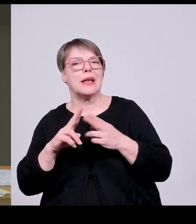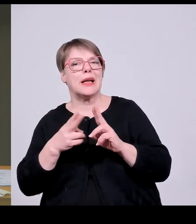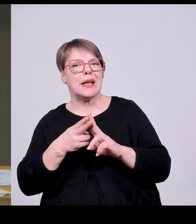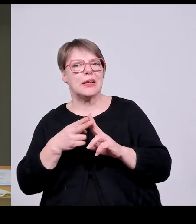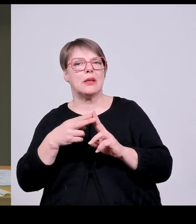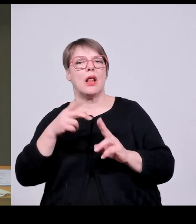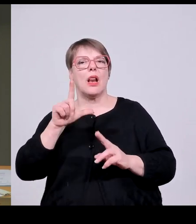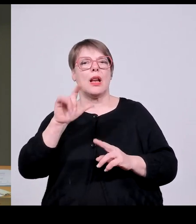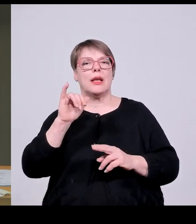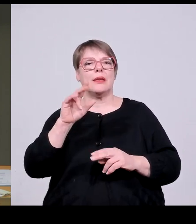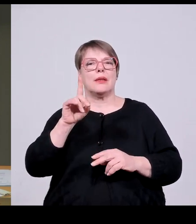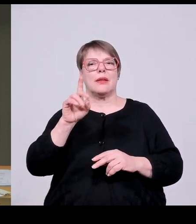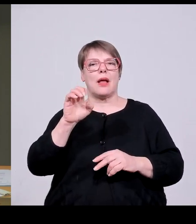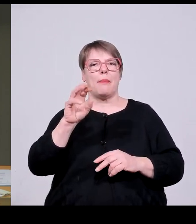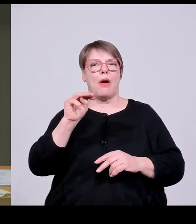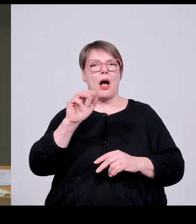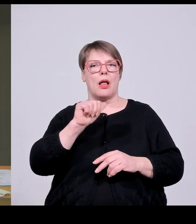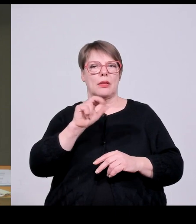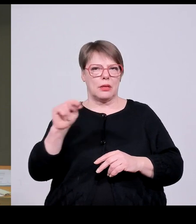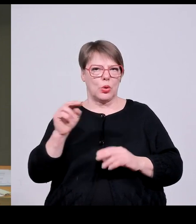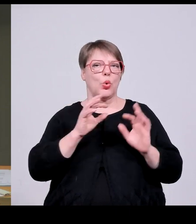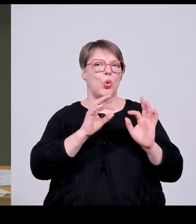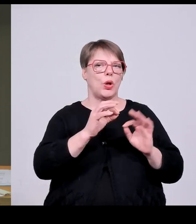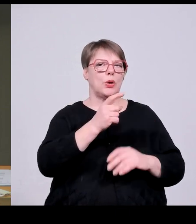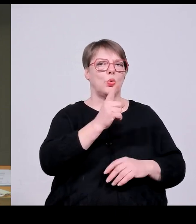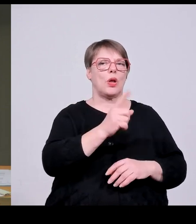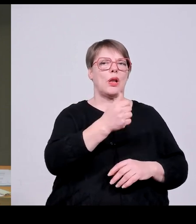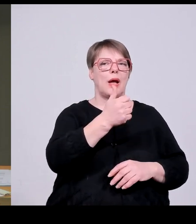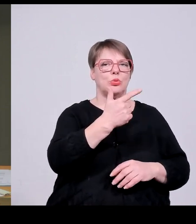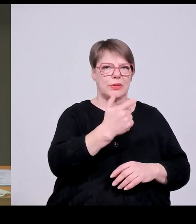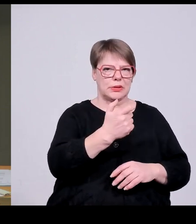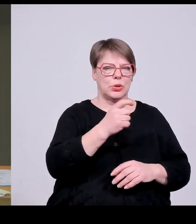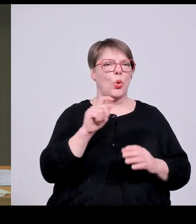vier Jahr 14 999 Enthaltung sieben damit nicht g.